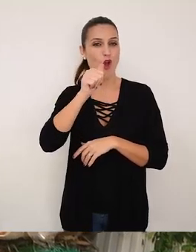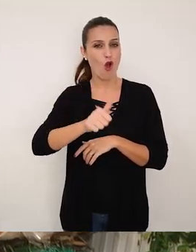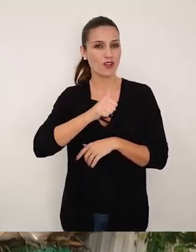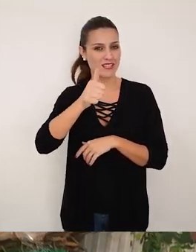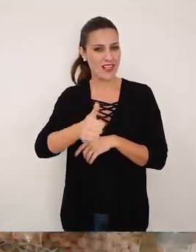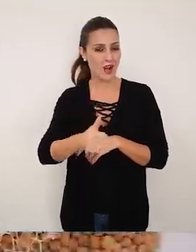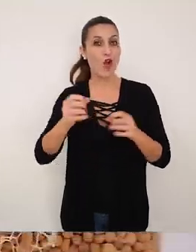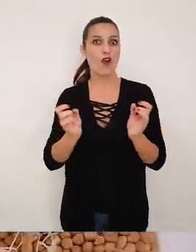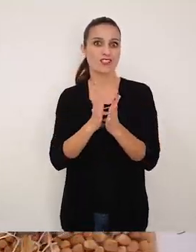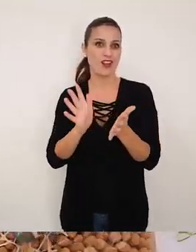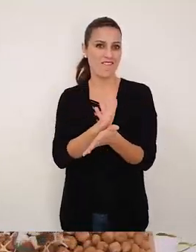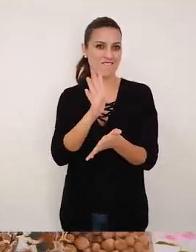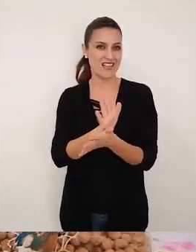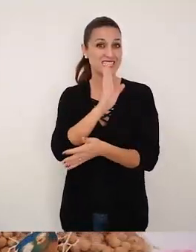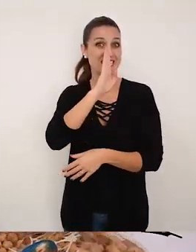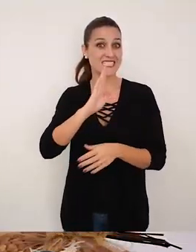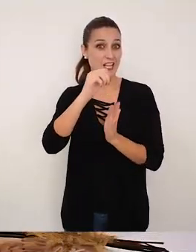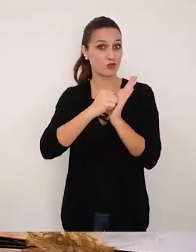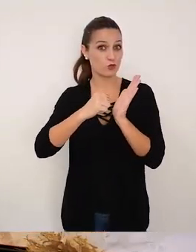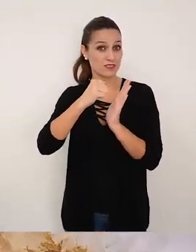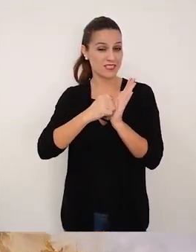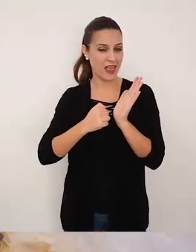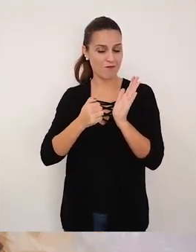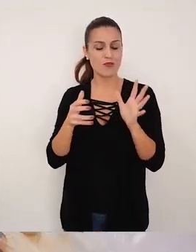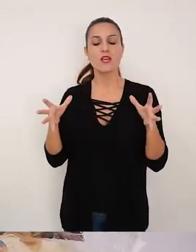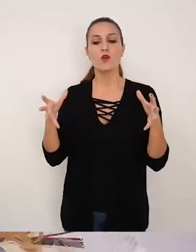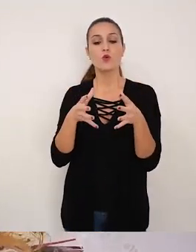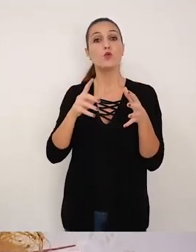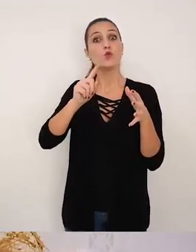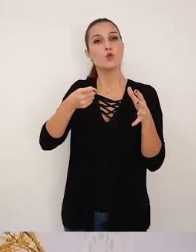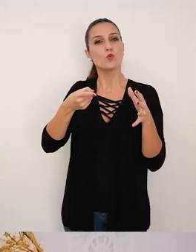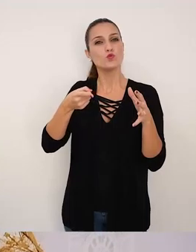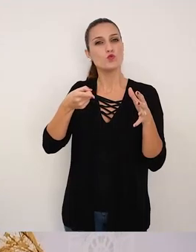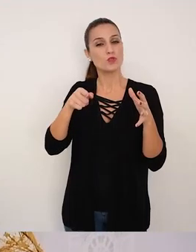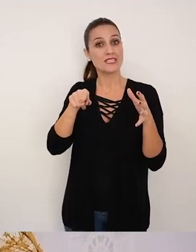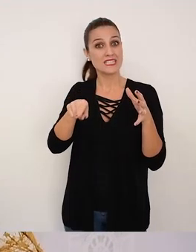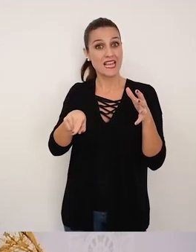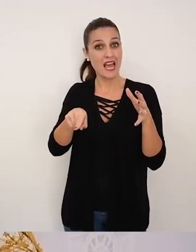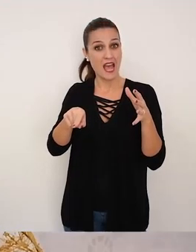festa del santo, la comunità giurdignanese usa imbandire delle tavole ricche di pietanze